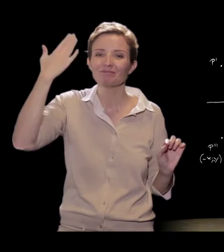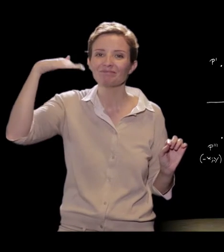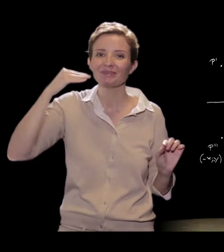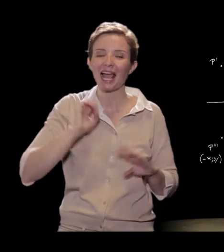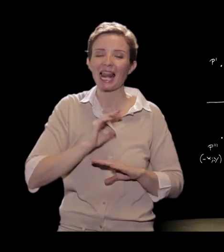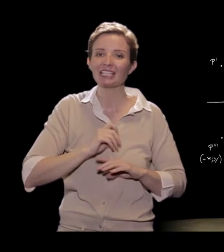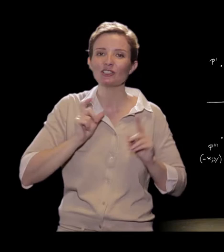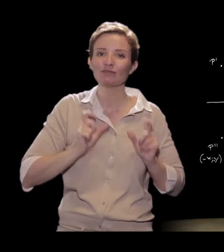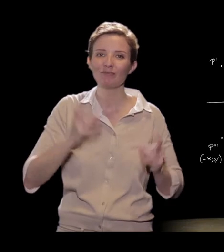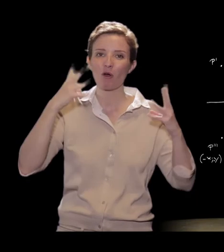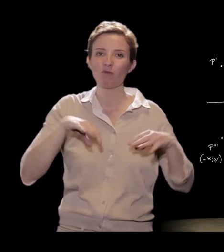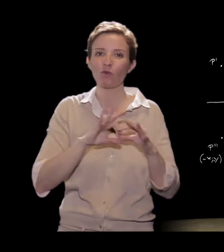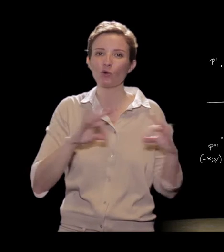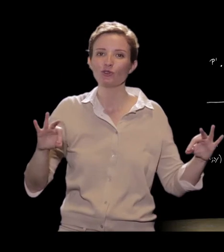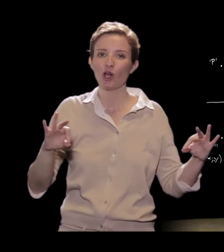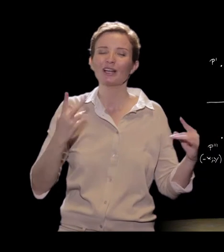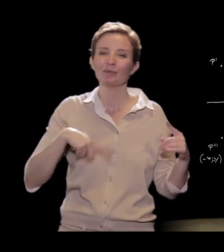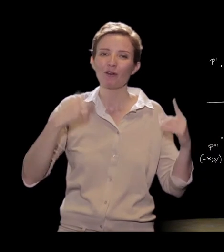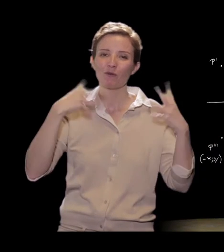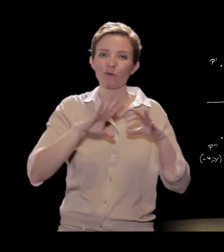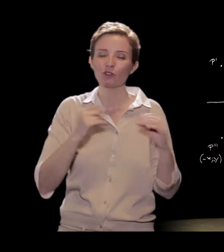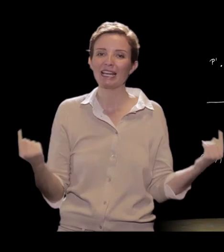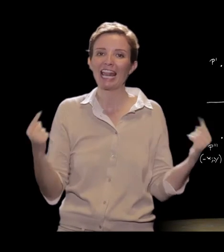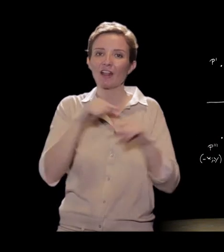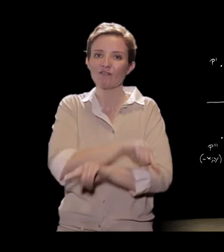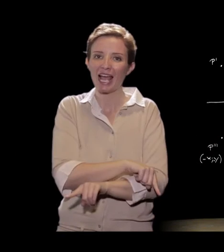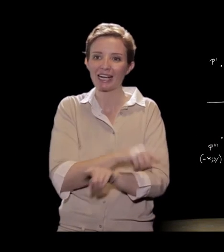parlando delle funzioni inverse